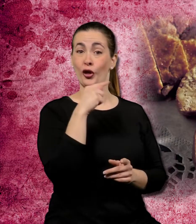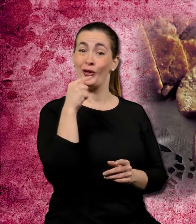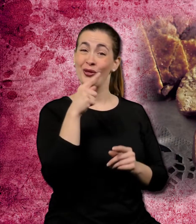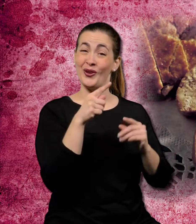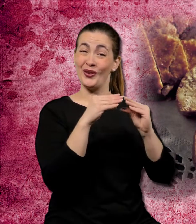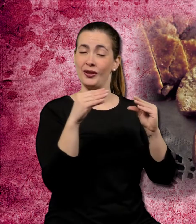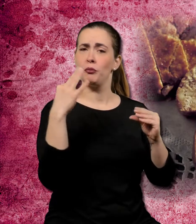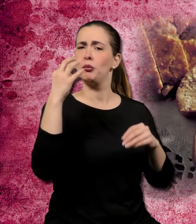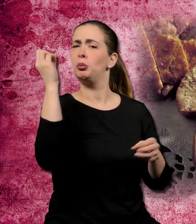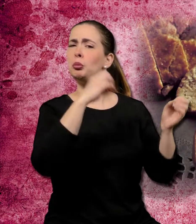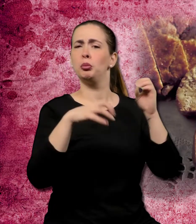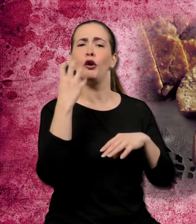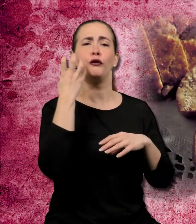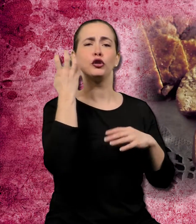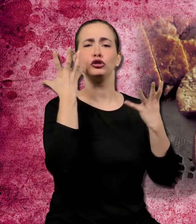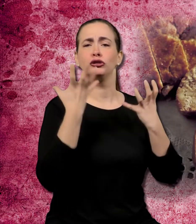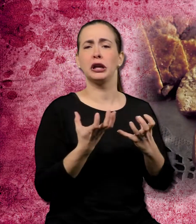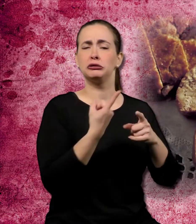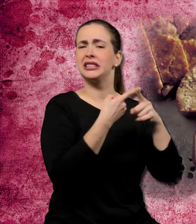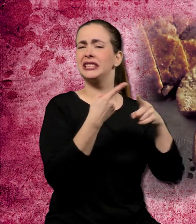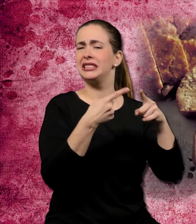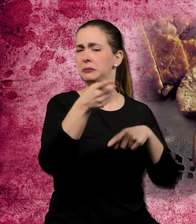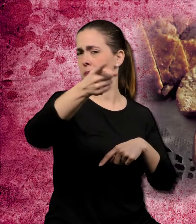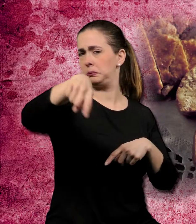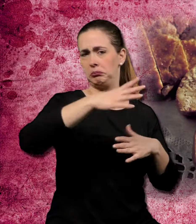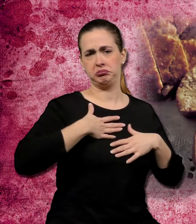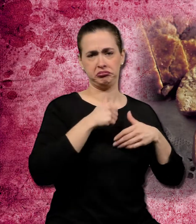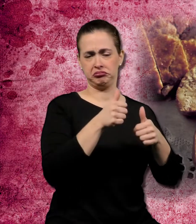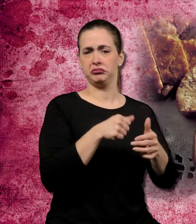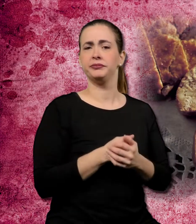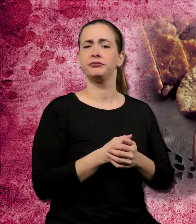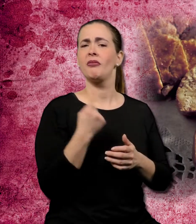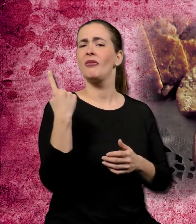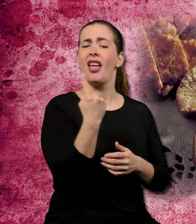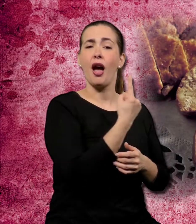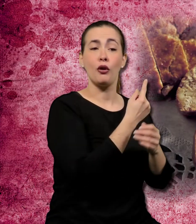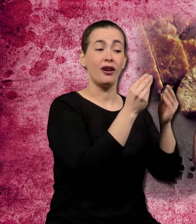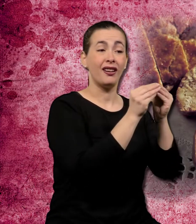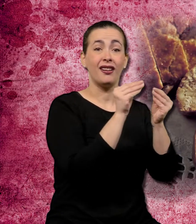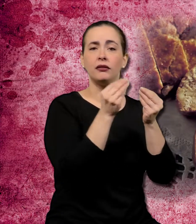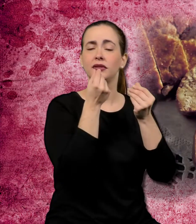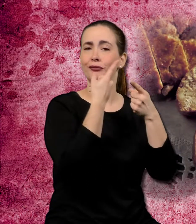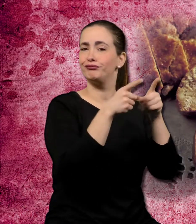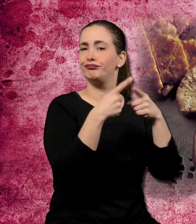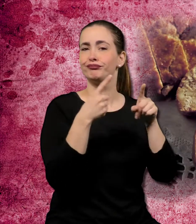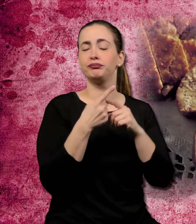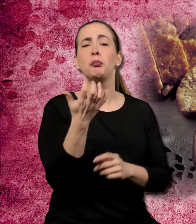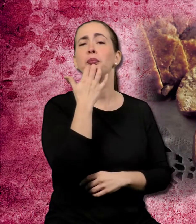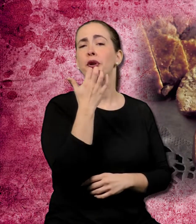Podeu jugar amb la fruita seca que hi vulgueu posar. Cada una us donarà un sabor i, per tant, un carquinyoli diferent.